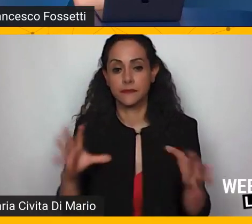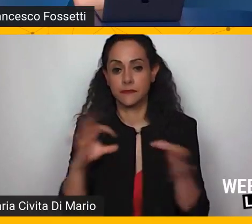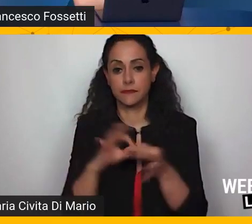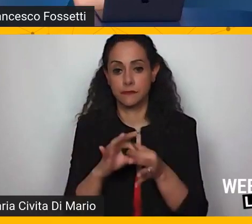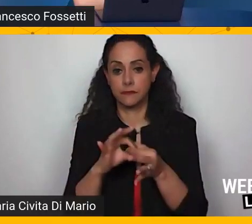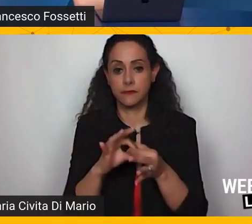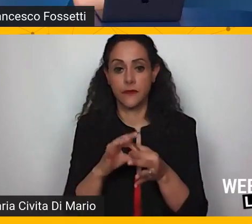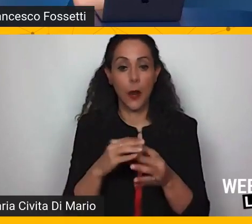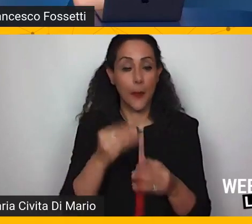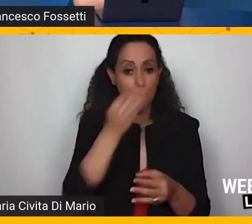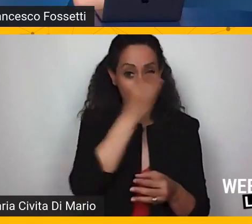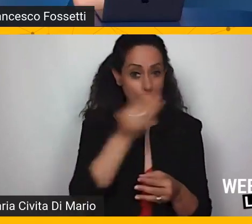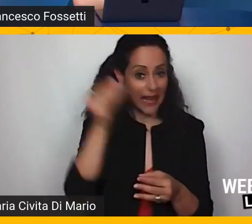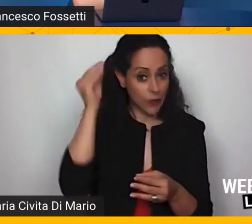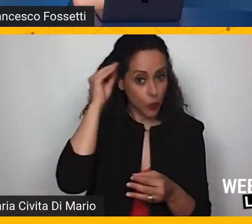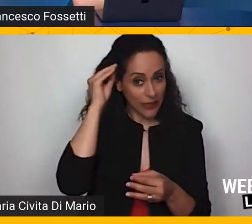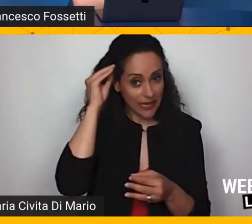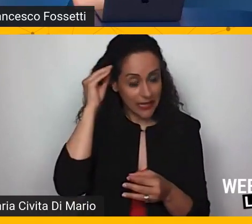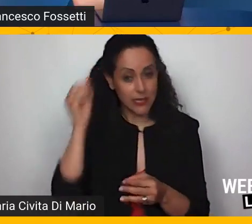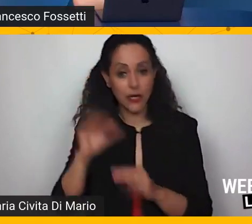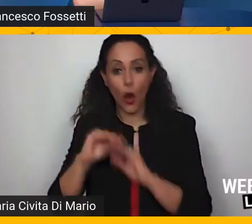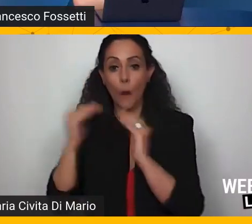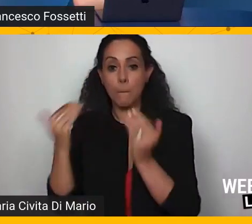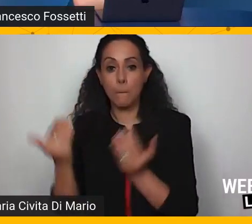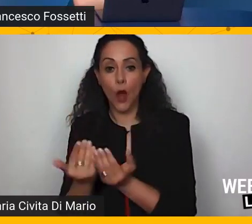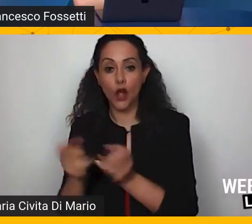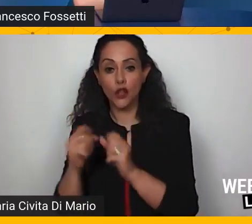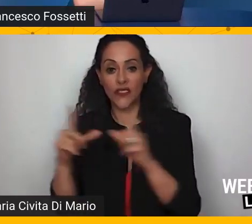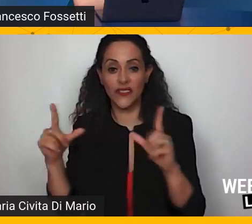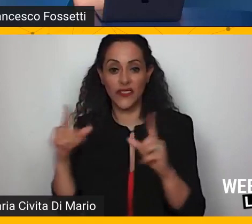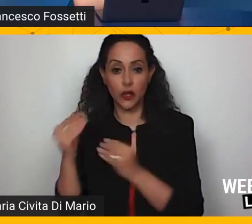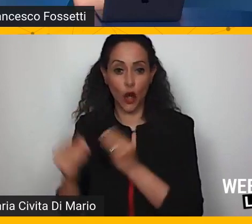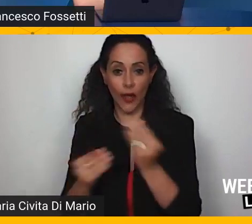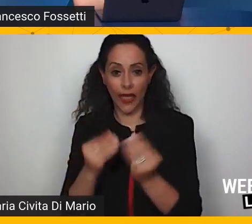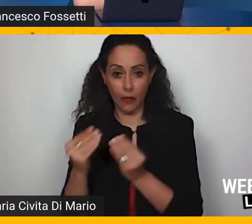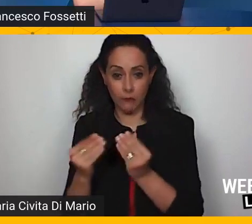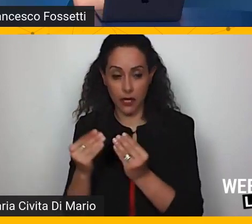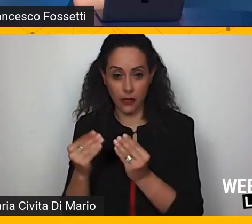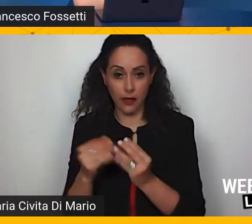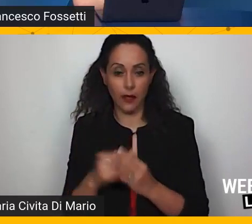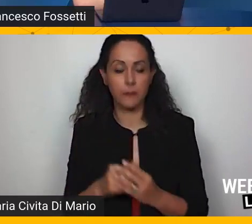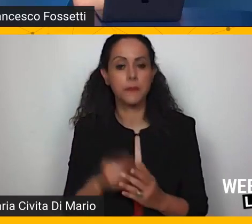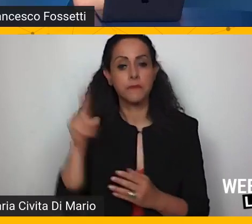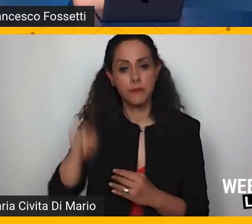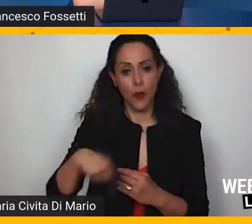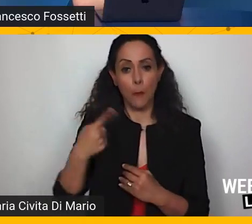associazione tra pregiudizi e il mondo del videogaming e poi